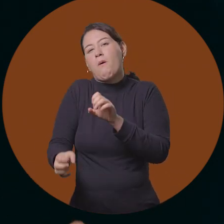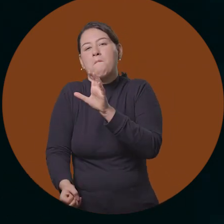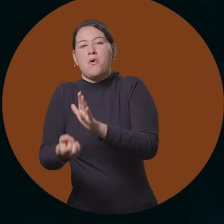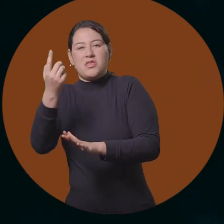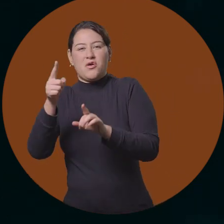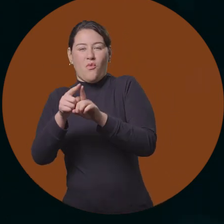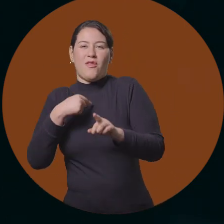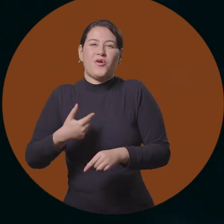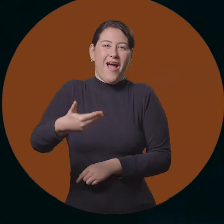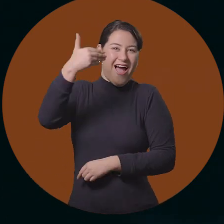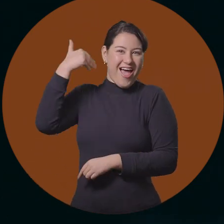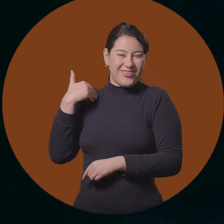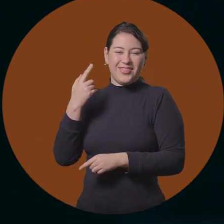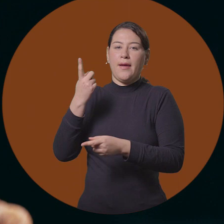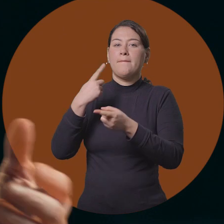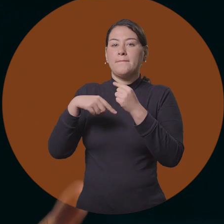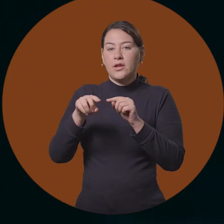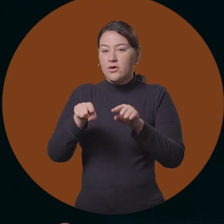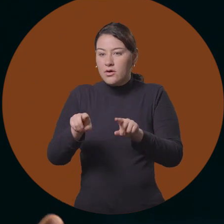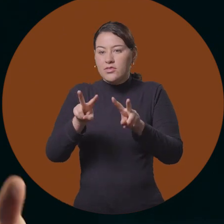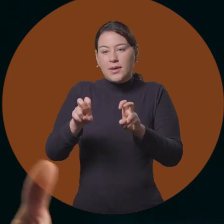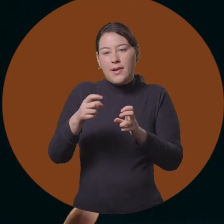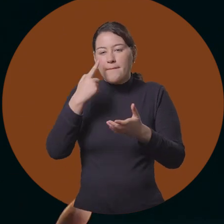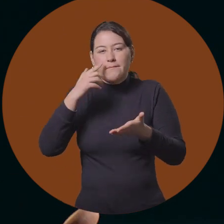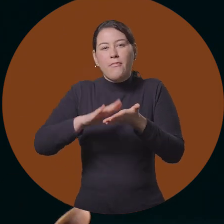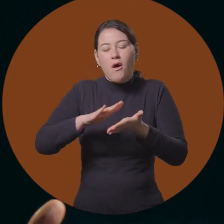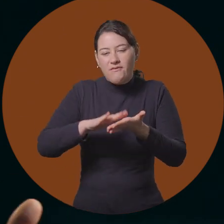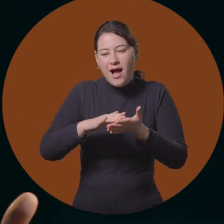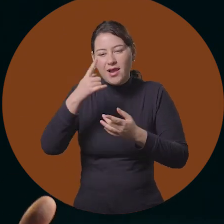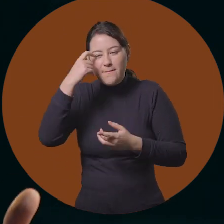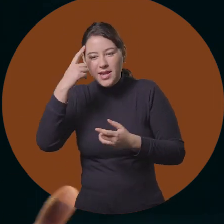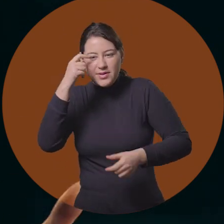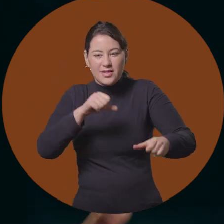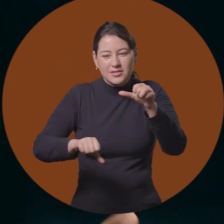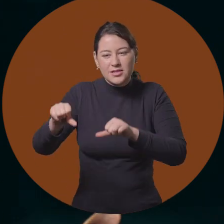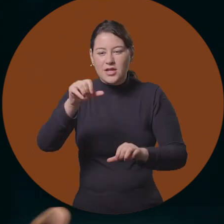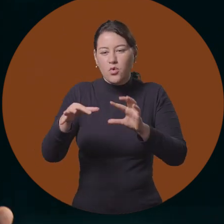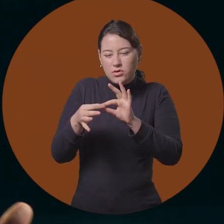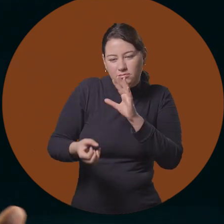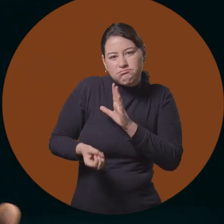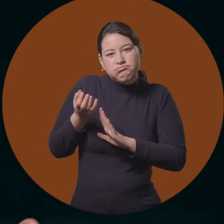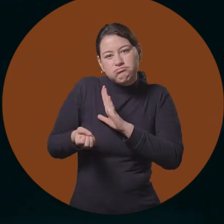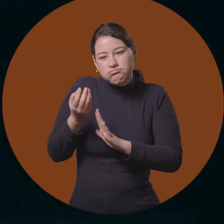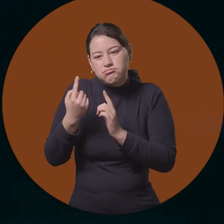Pero ese hecho de vivir la ciencia a partir de la construcción, de hacer cosas.